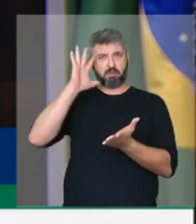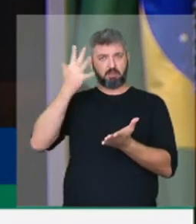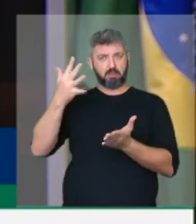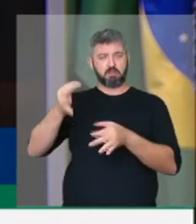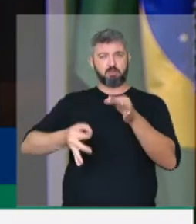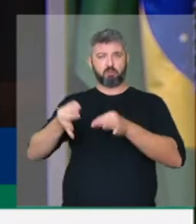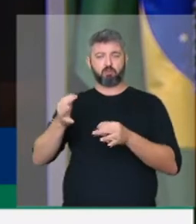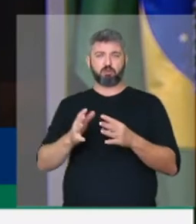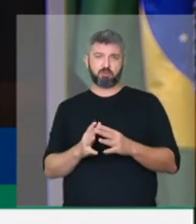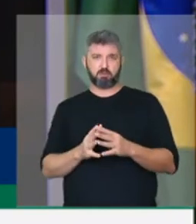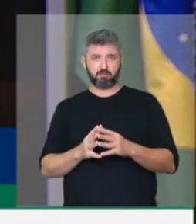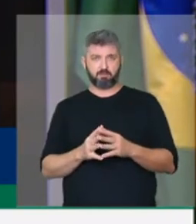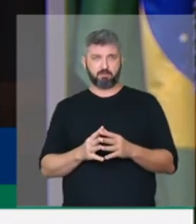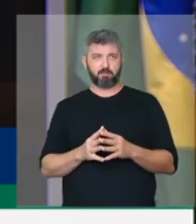O, MAS DE PRONTO CUMPRI A